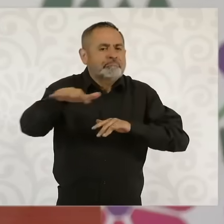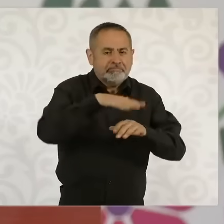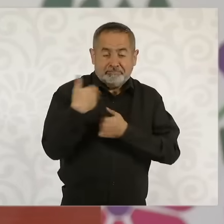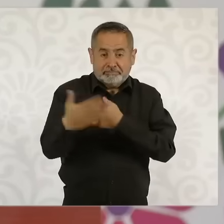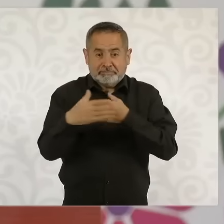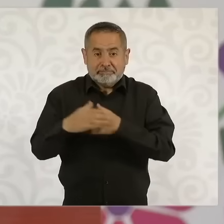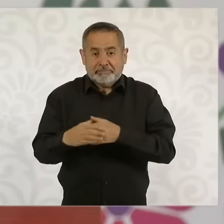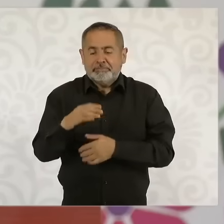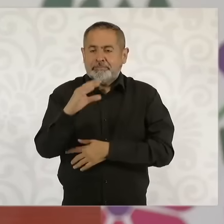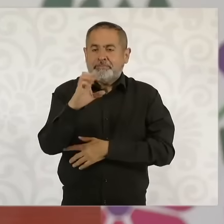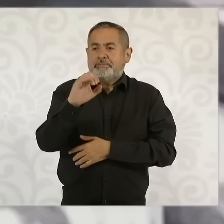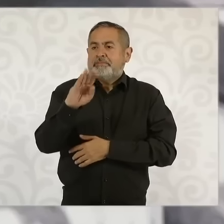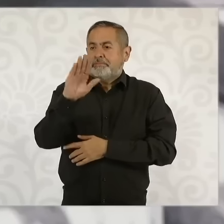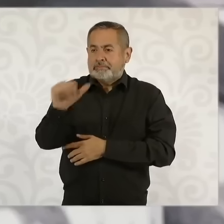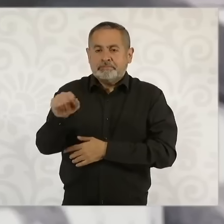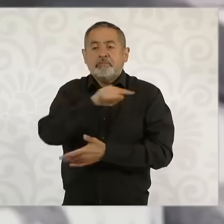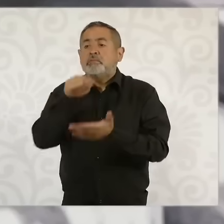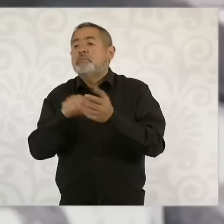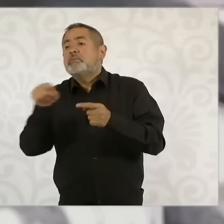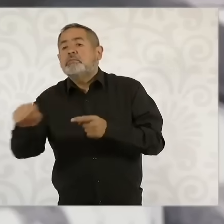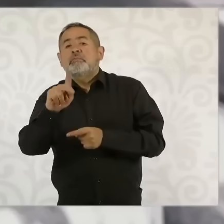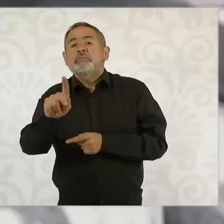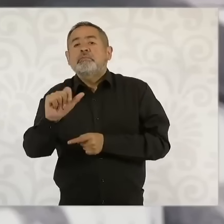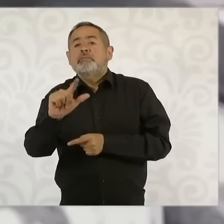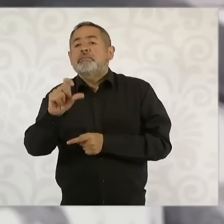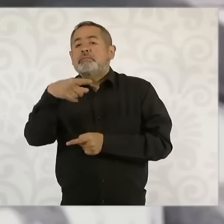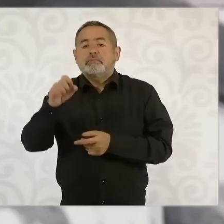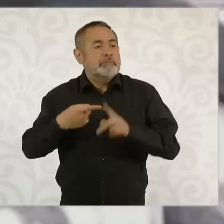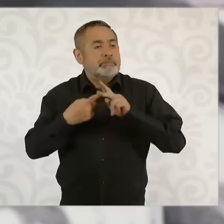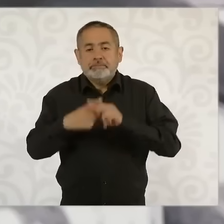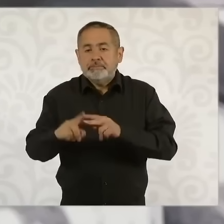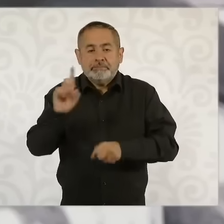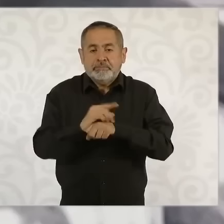que va a estar en Palenque, que lo vamos a poner en operación el próximo primero de agosto. Eh,